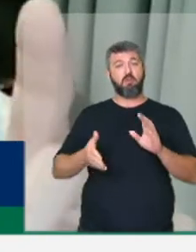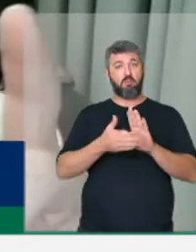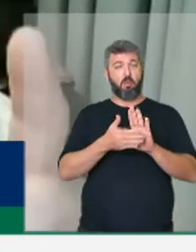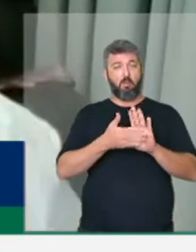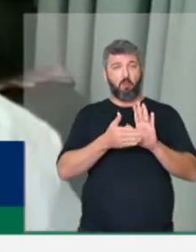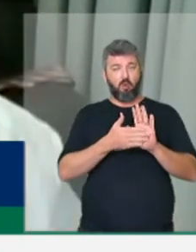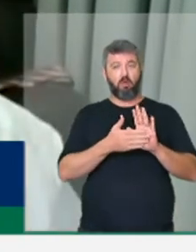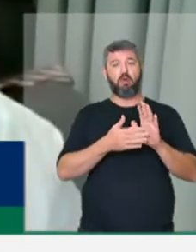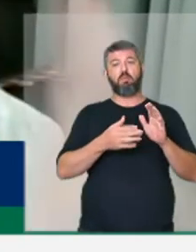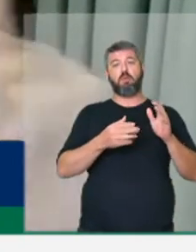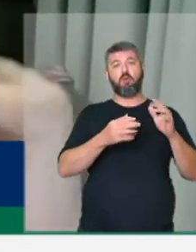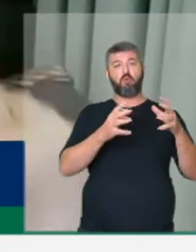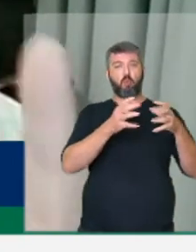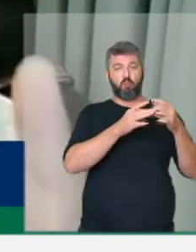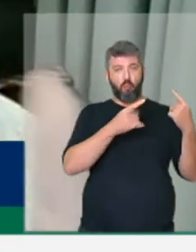PRESIDENTE. -- [PRESIDENTE]: PROJETO